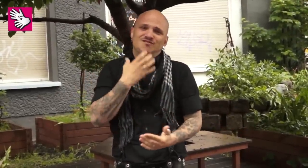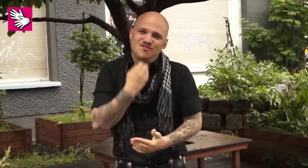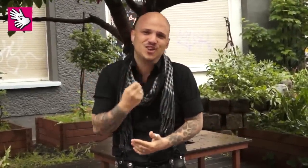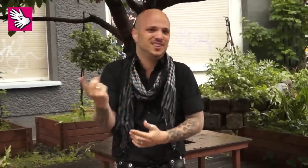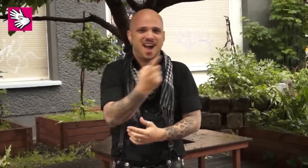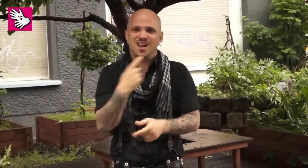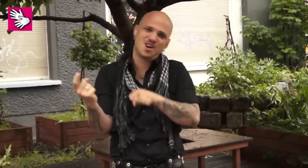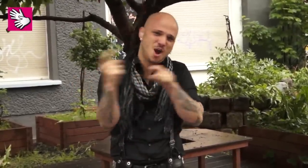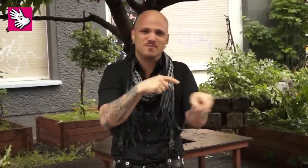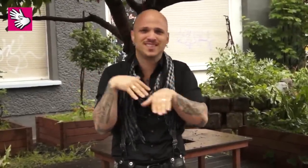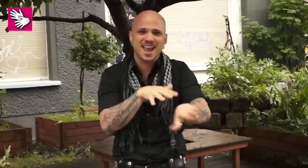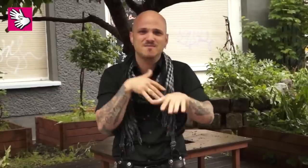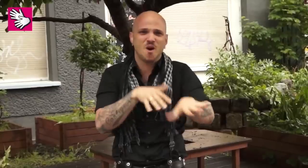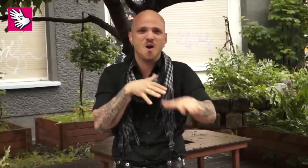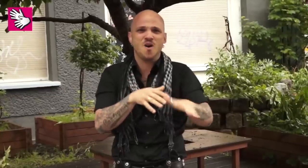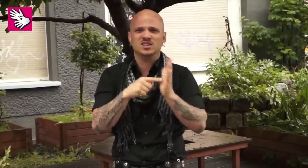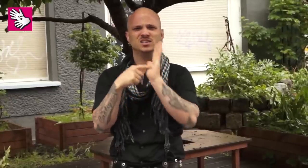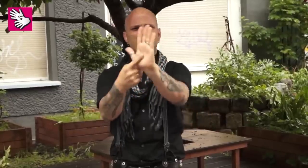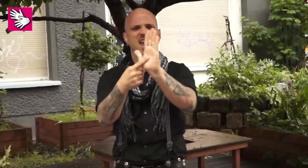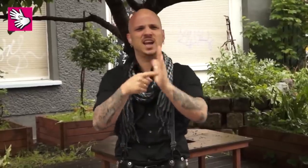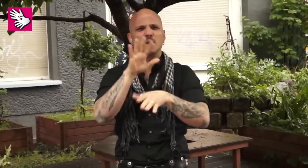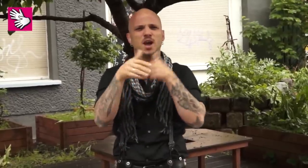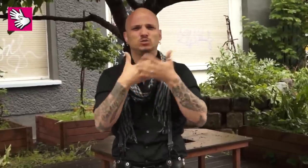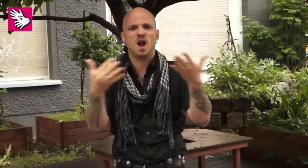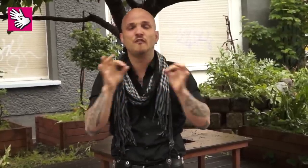Ich wünsche mir, dass Ihr alle zur Demo kommt und wir zusammen die Gebärdensprache der Öffentlichkeit zeigen!